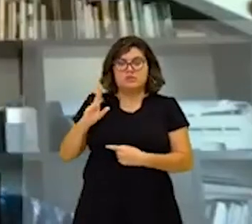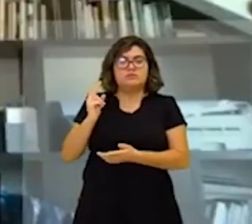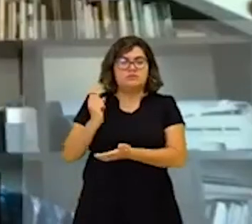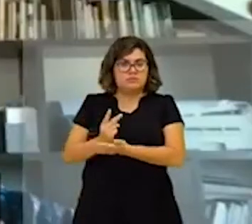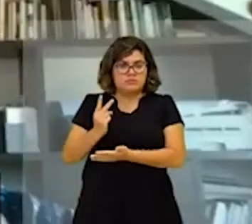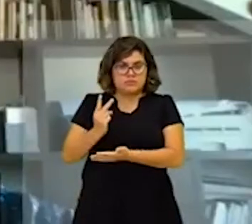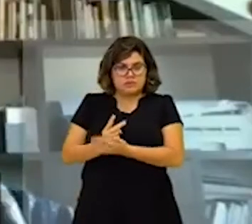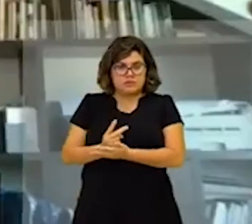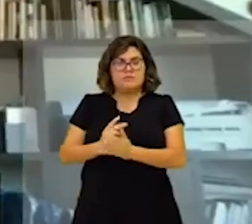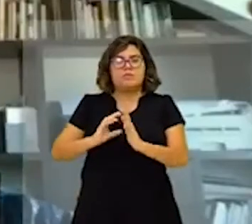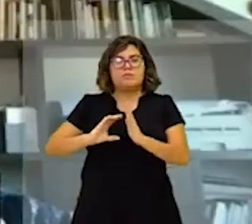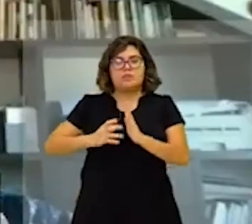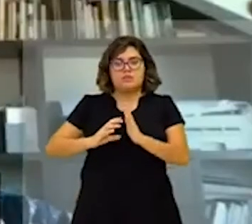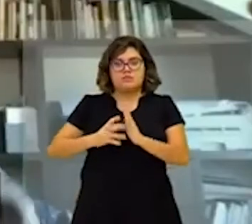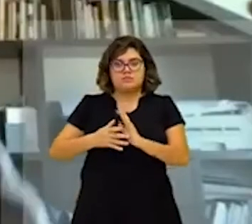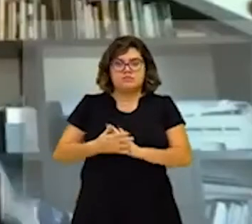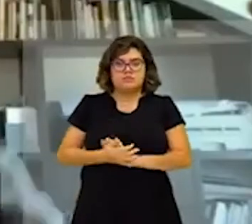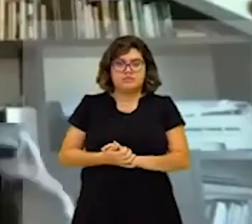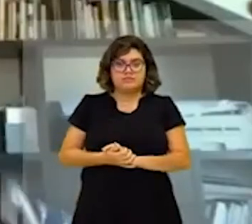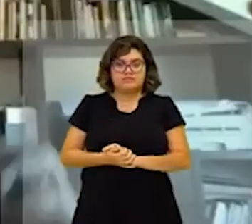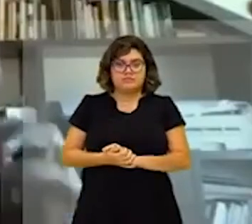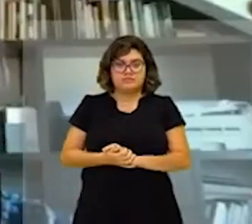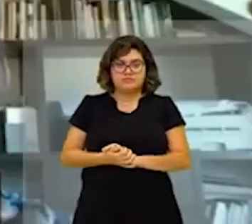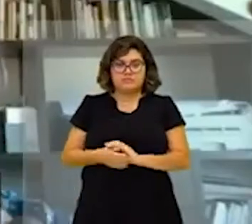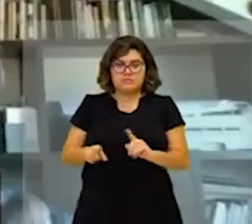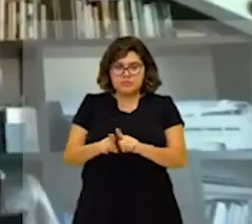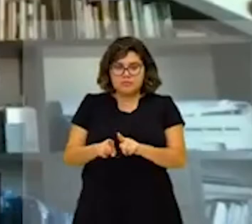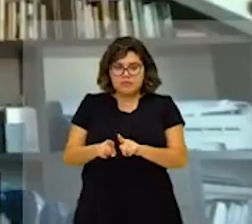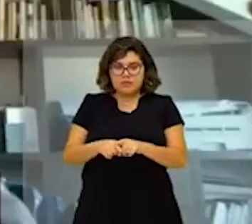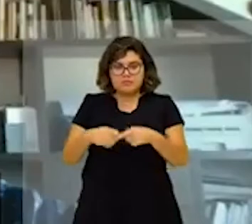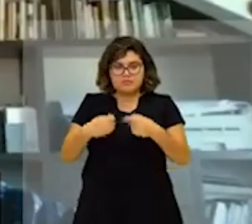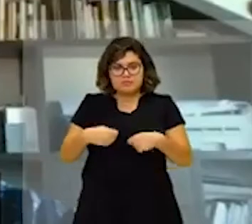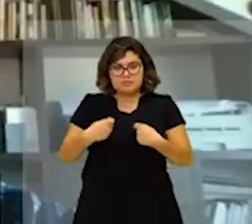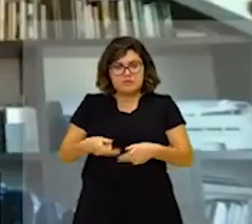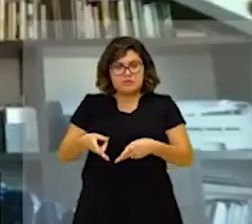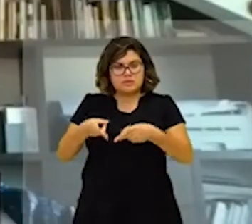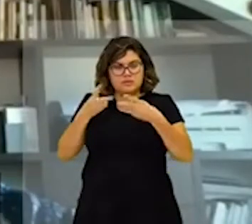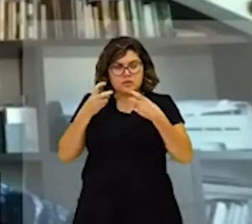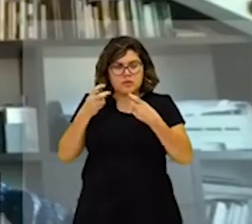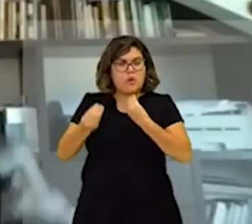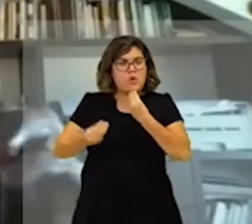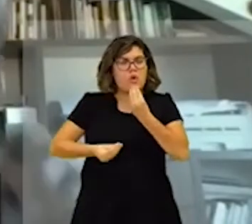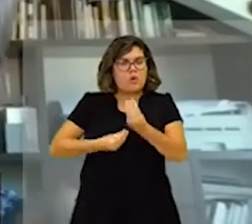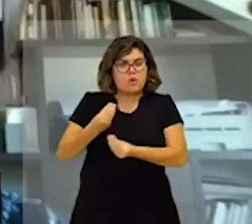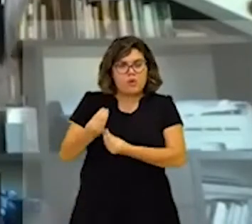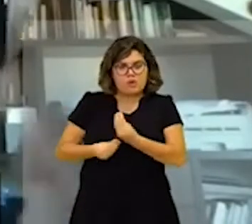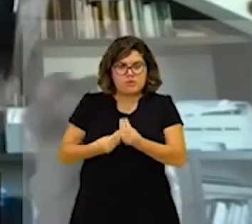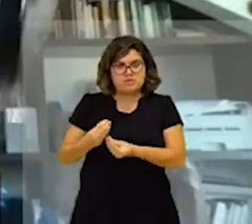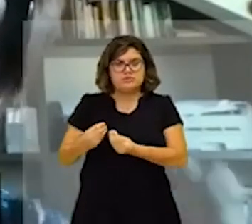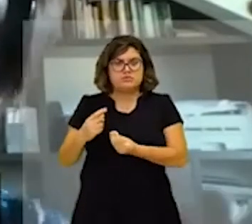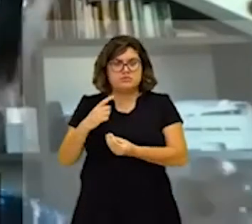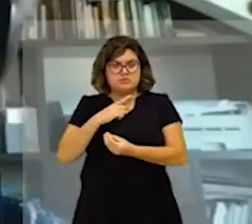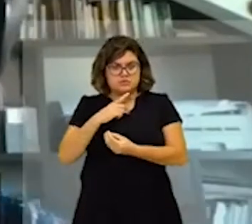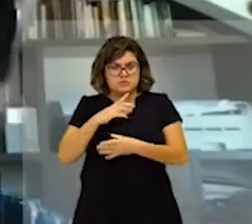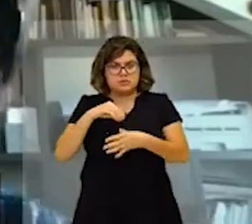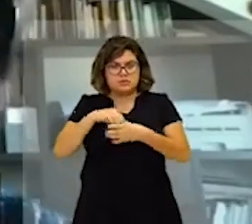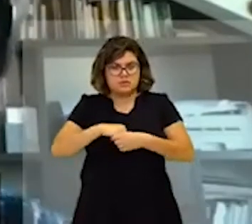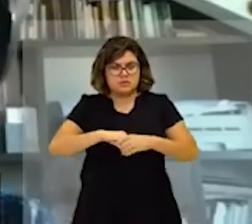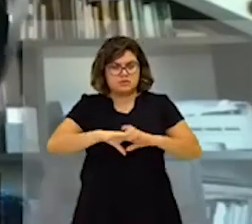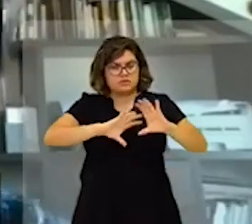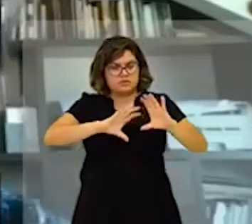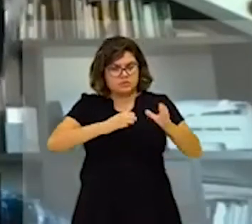Além disso Essa nem precisa observar de que forma entre as legendas presentes no mercado eleitoral